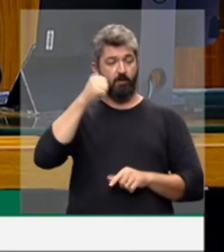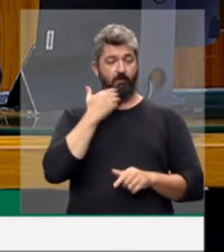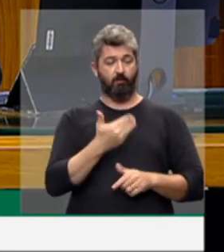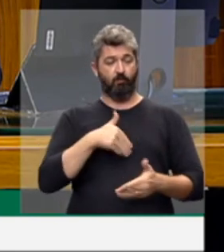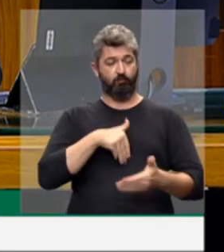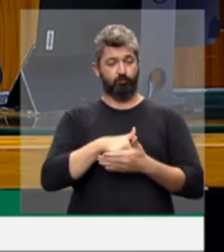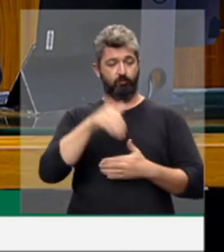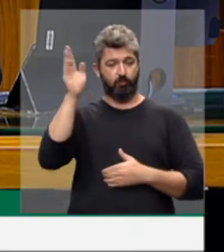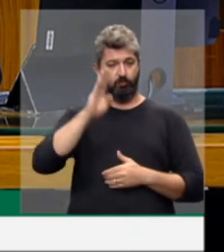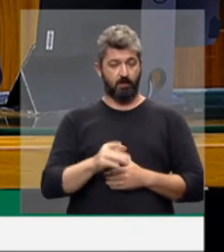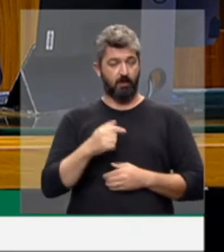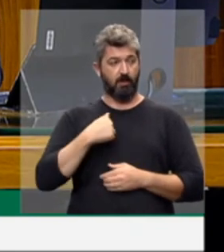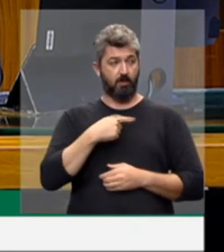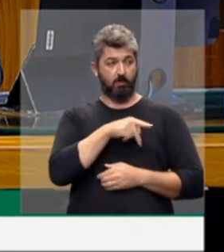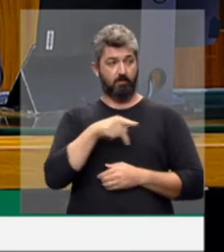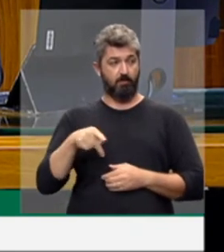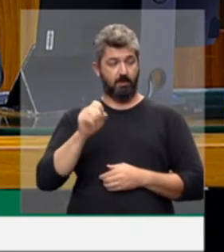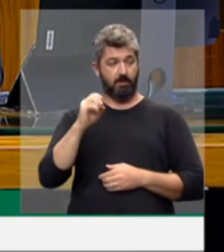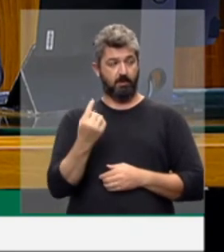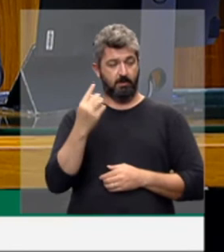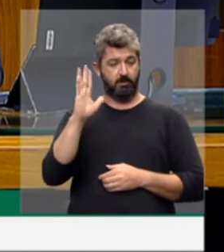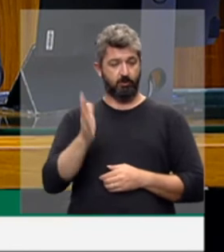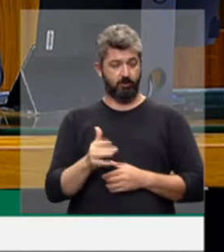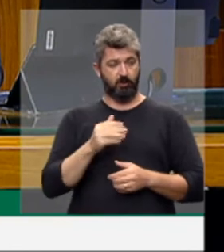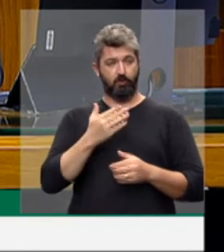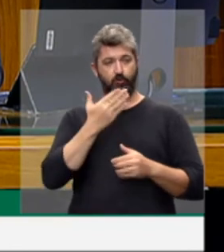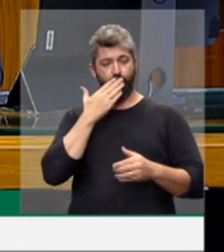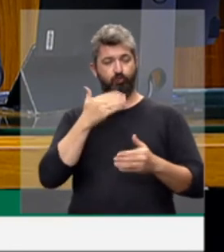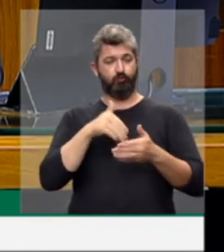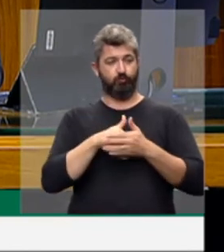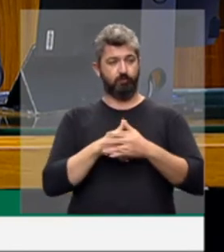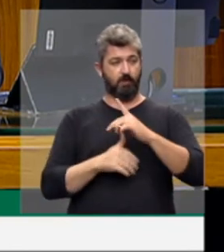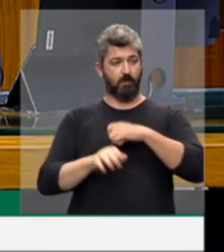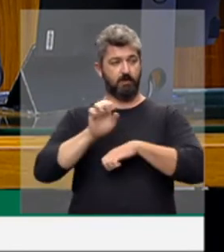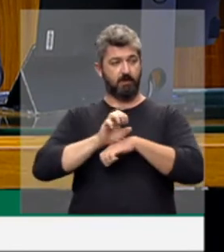[PRESIDENTE]: OBRIGADO DEPUTADO MARCELO ARO, PARABÉNS PELA RELATORIA E A CONQUISTA QUE O FUTEBOL